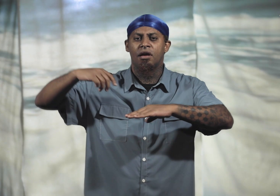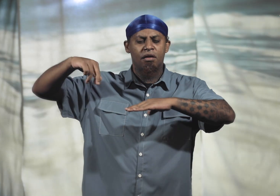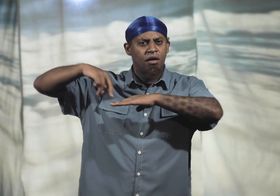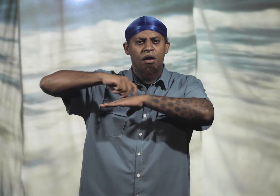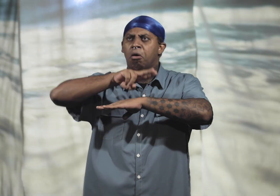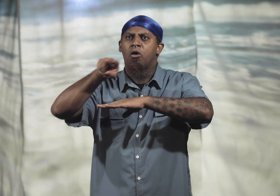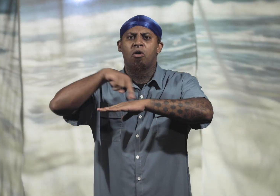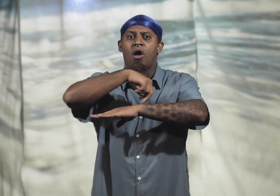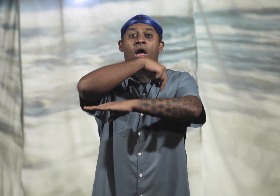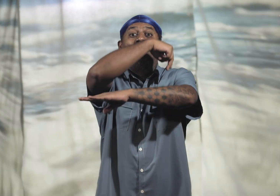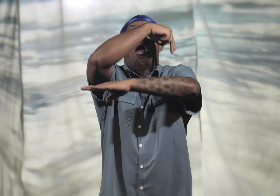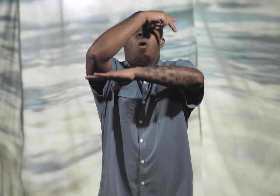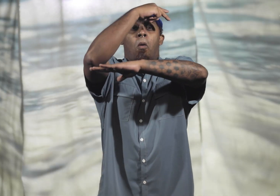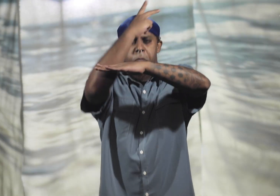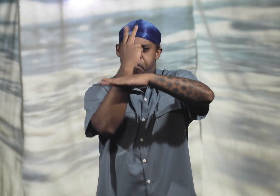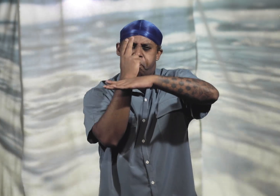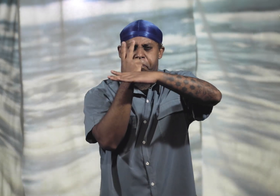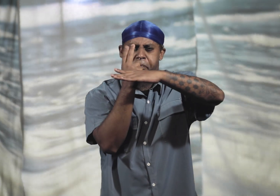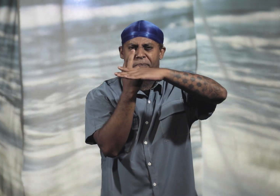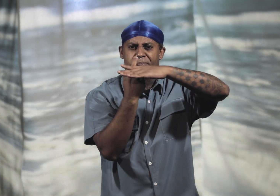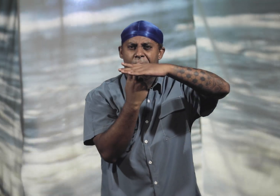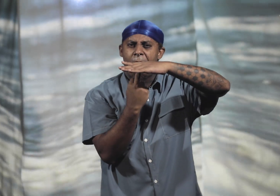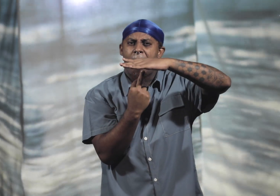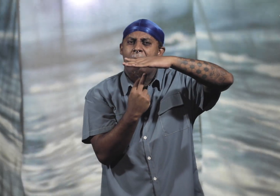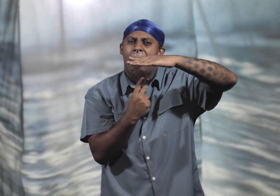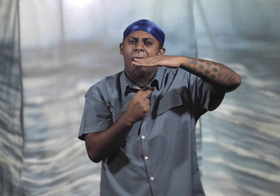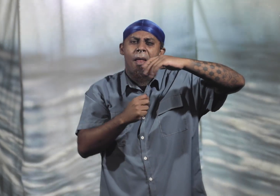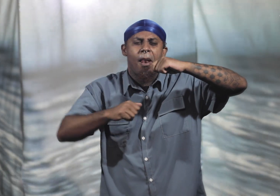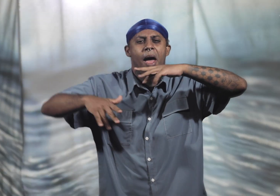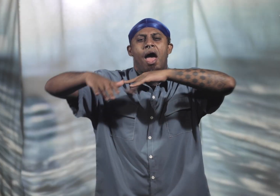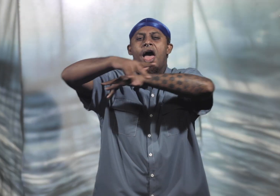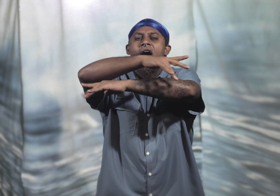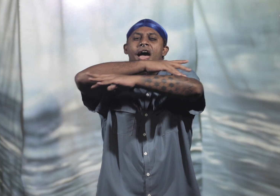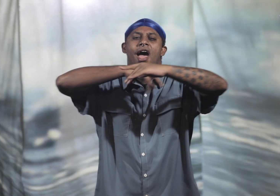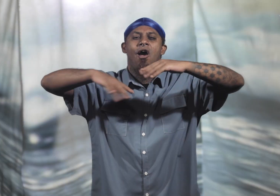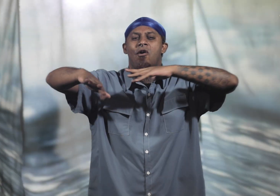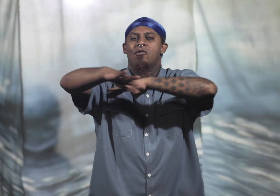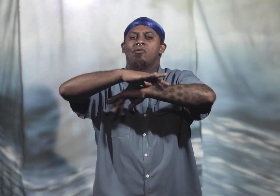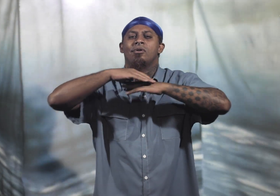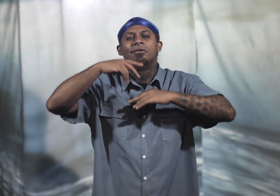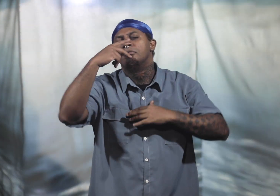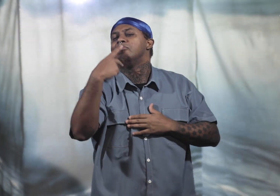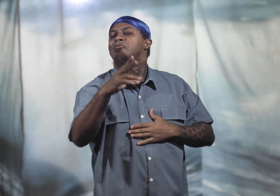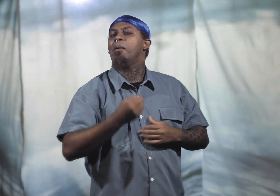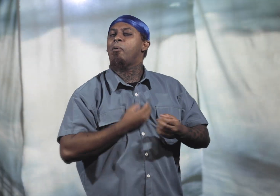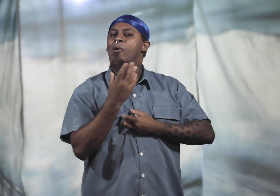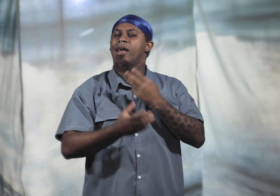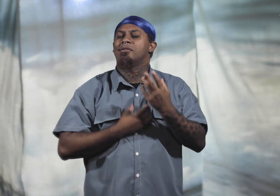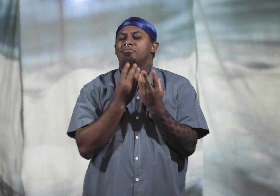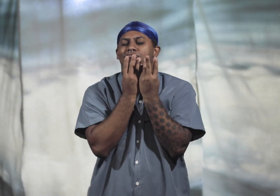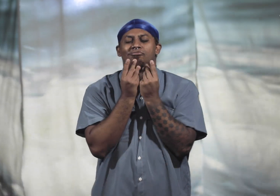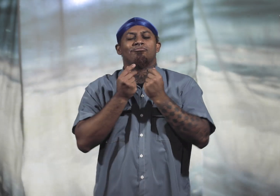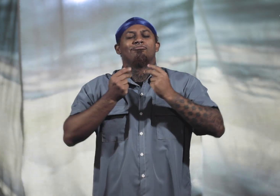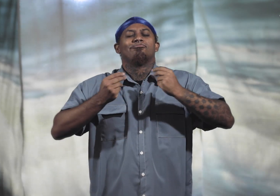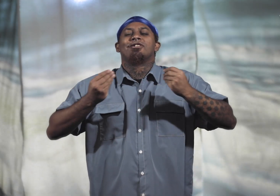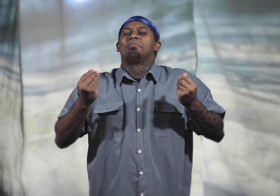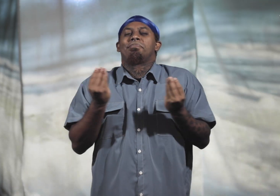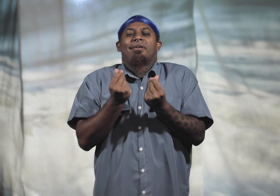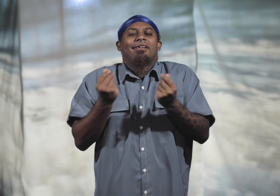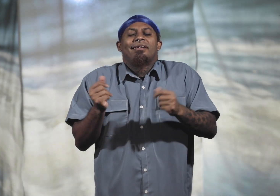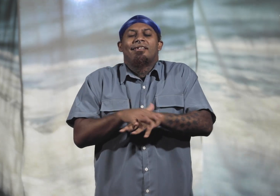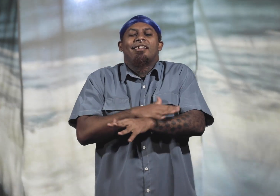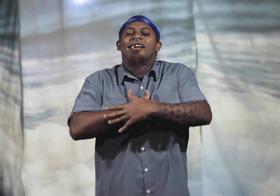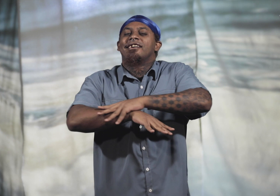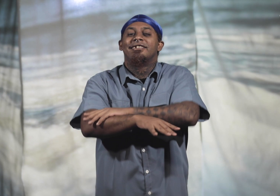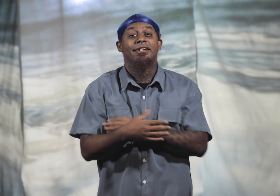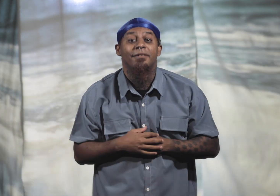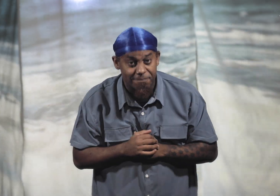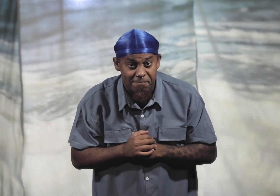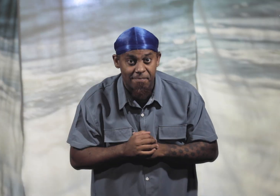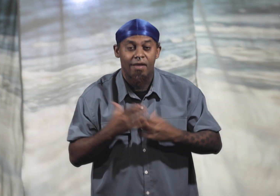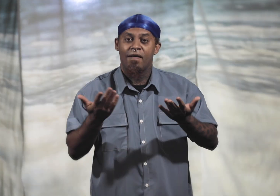e a fazer um mergulho nas águas da sua poesia e da sua sensibilidade.